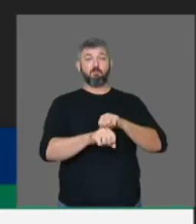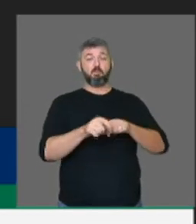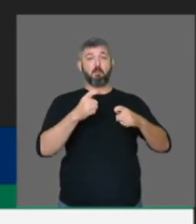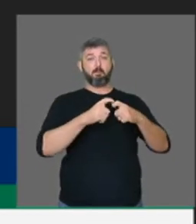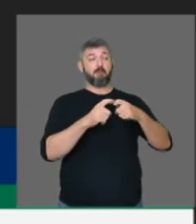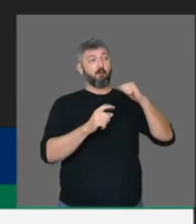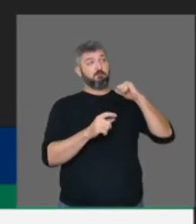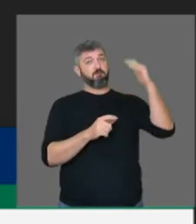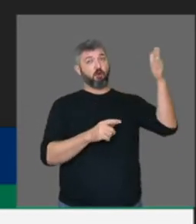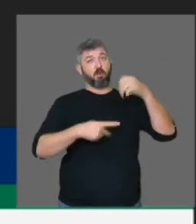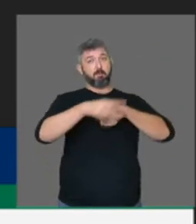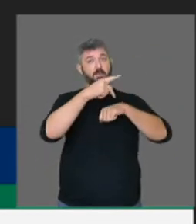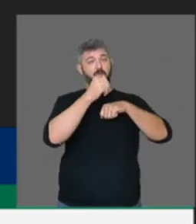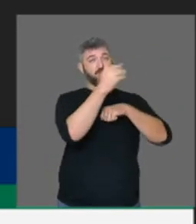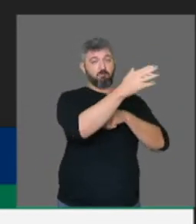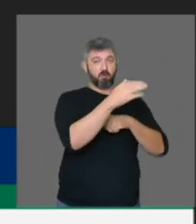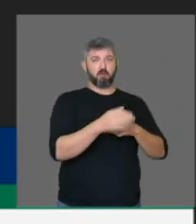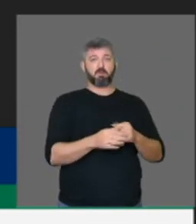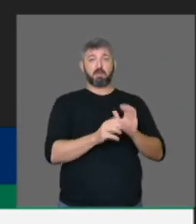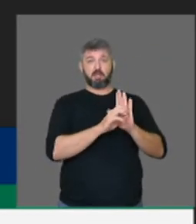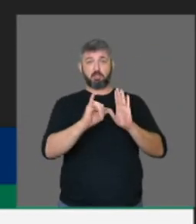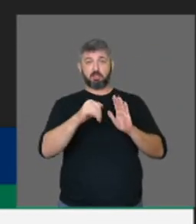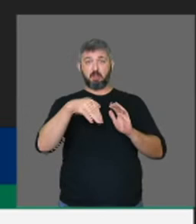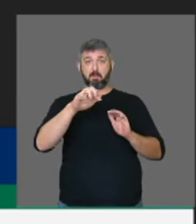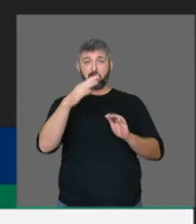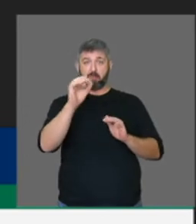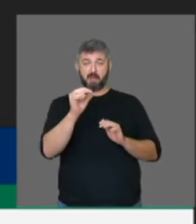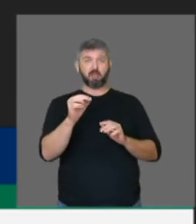EXTERIOR NESSE ÚLTIMO EDITAL PUBLICADO RECENTEMENTE NO MÊS DE MARÇO E PARA QUE SEJAM